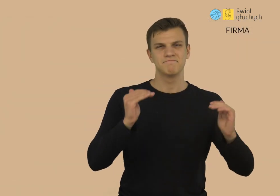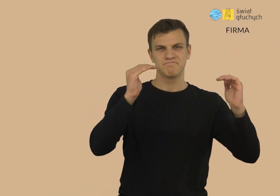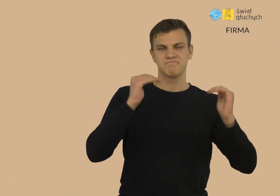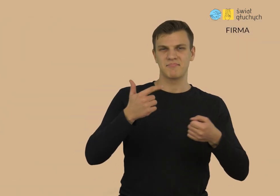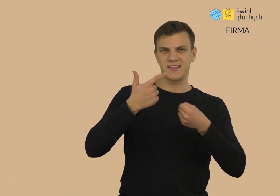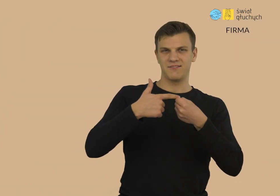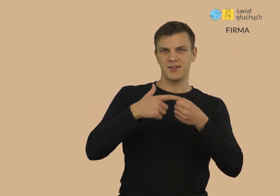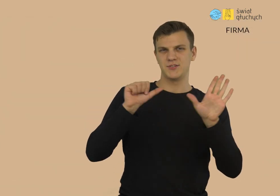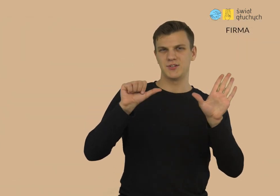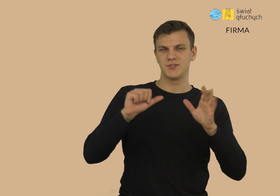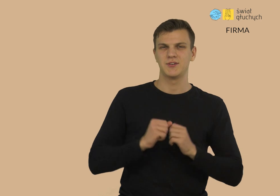Punkt 26.